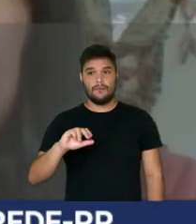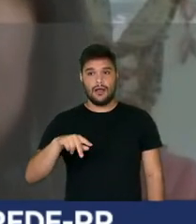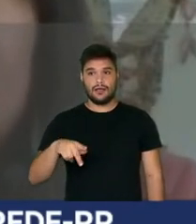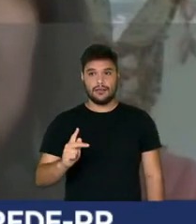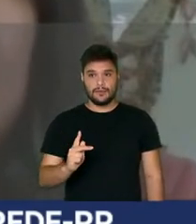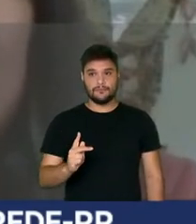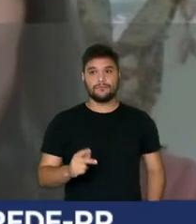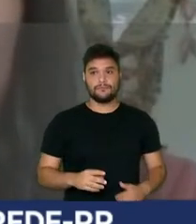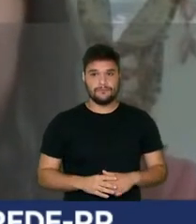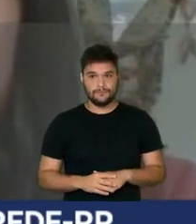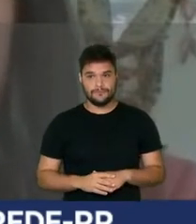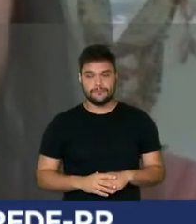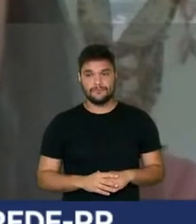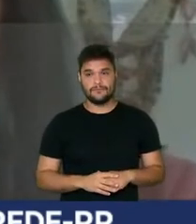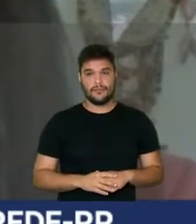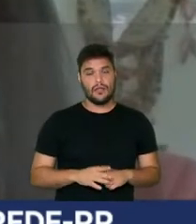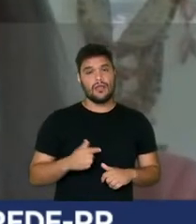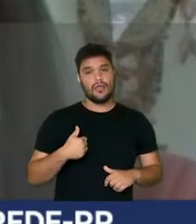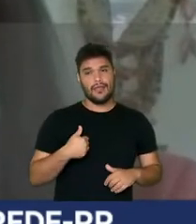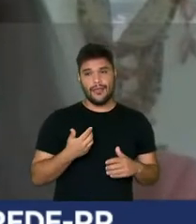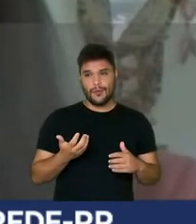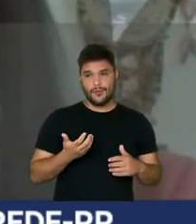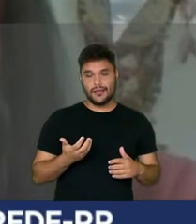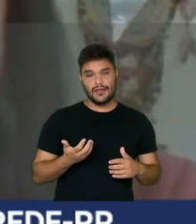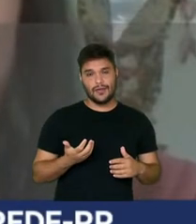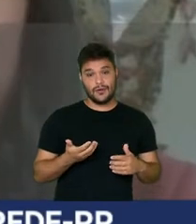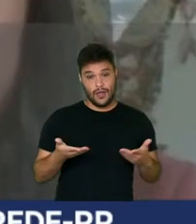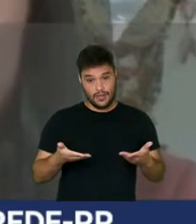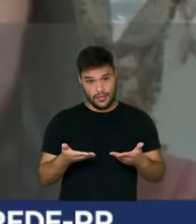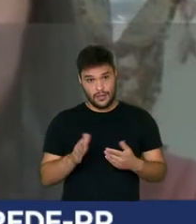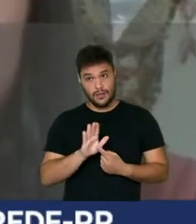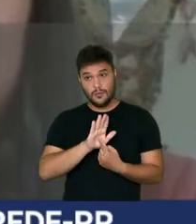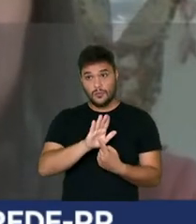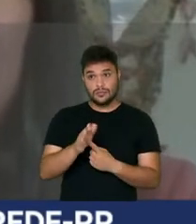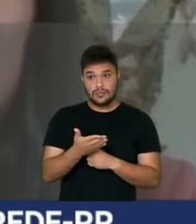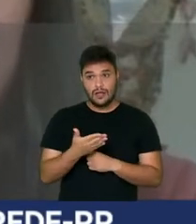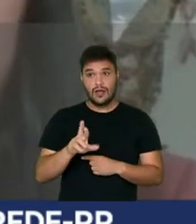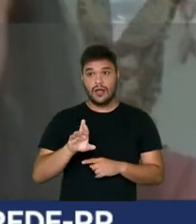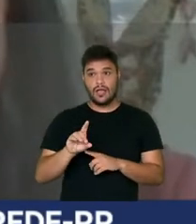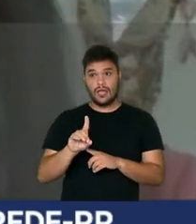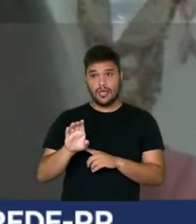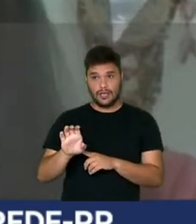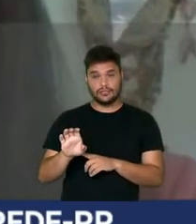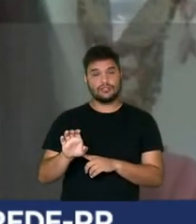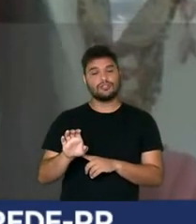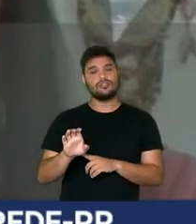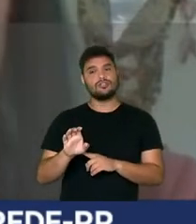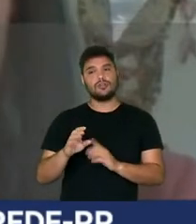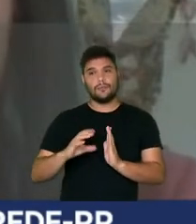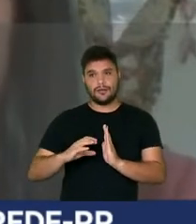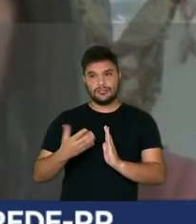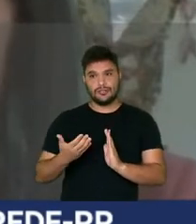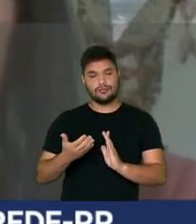MAS TAMBÉM NA PRÓPRIA LEI ALDIR BLANC. ENTÃO, SENHOR PRESIDENTE, EU QUERO AQUI JUSTAMENTE NESSA MANIFESTAÇÃO DA REDE